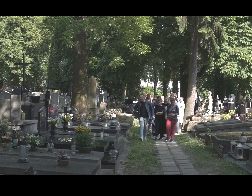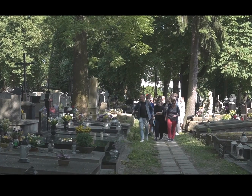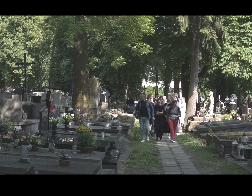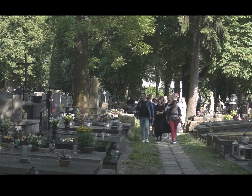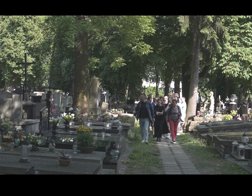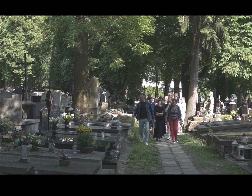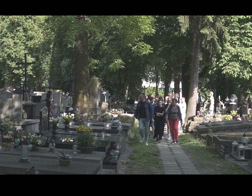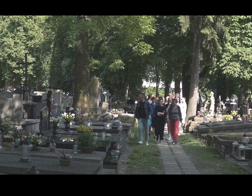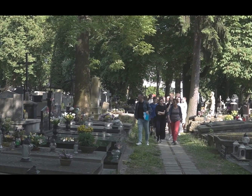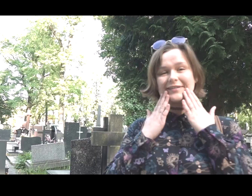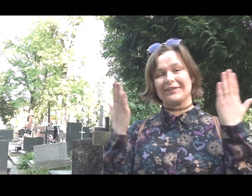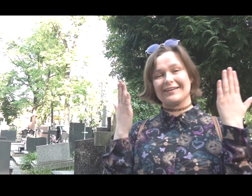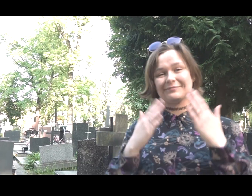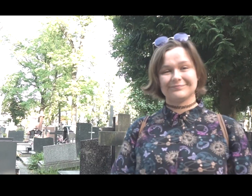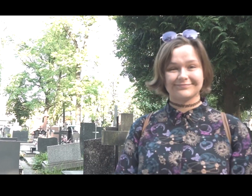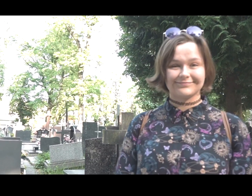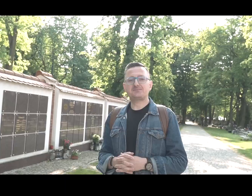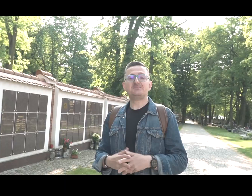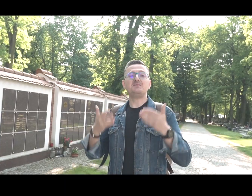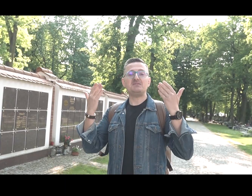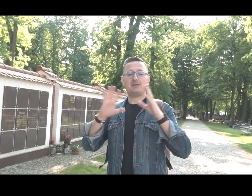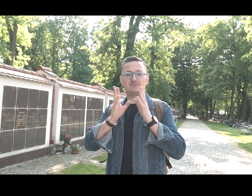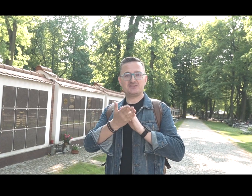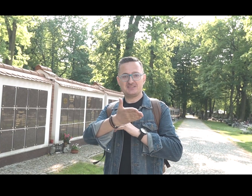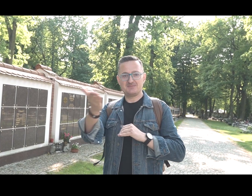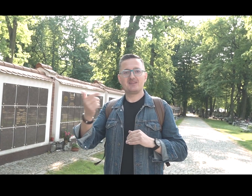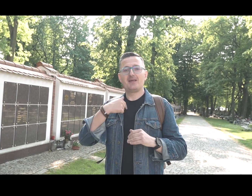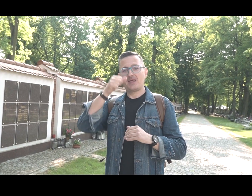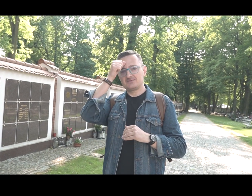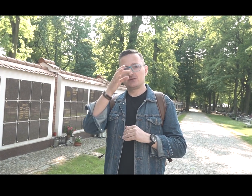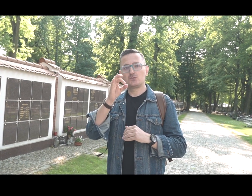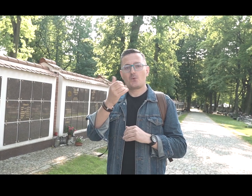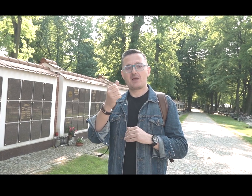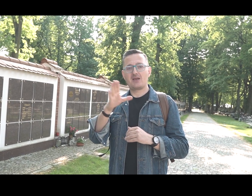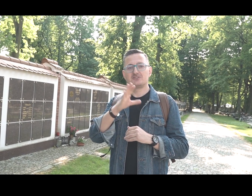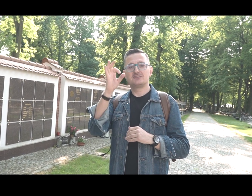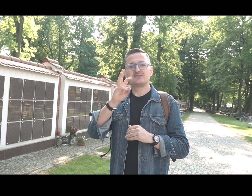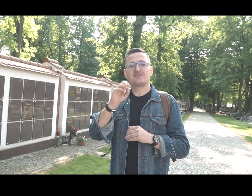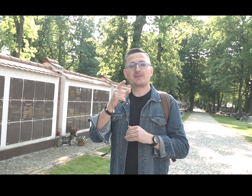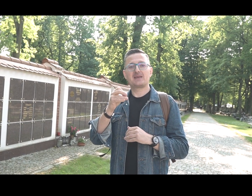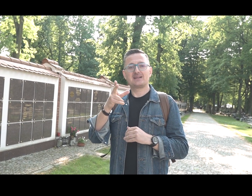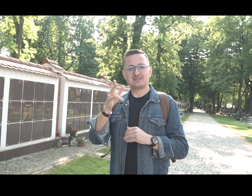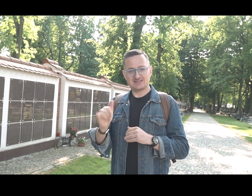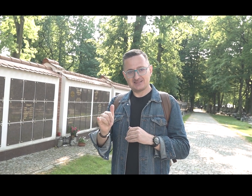to był fantastycznie spędzony czas. Dziękuję. Witam wszystkich, nazywam się Tomasz Świderski.